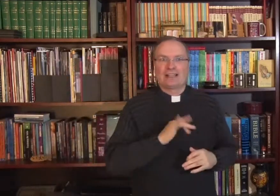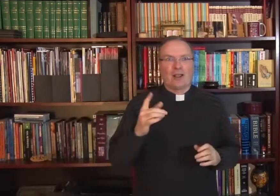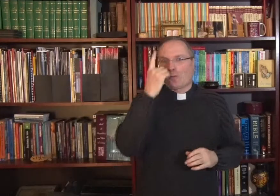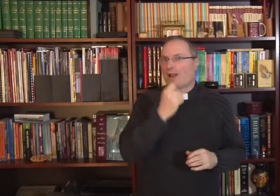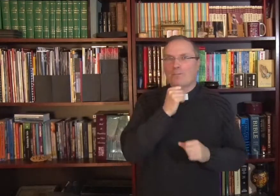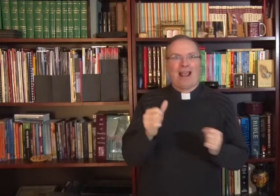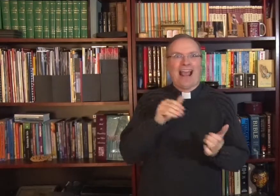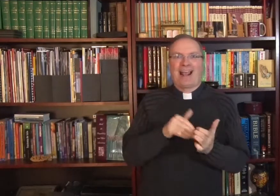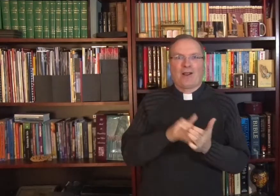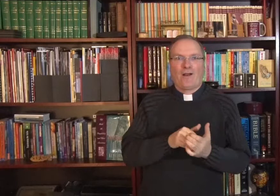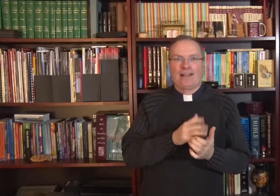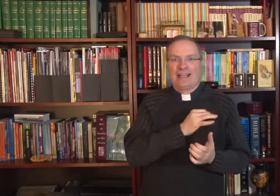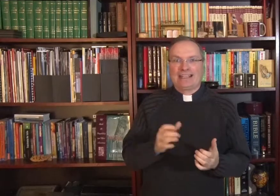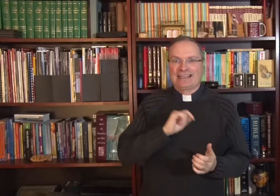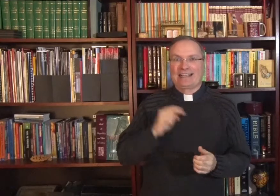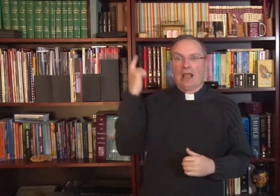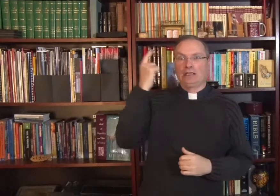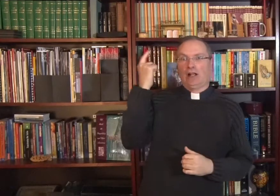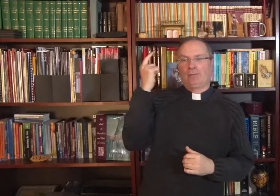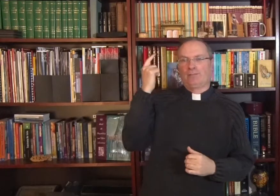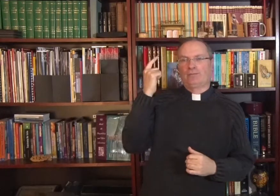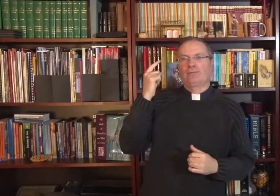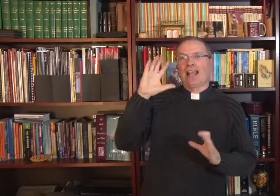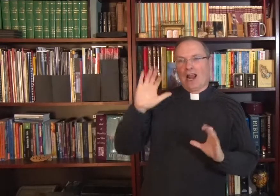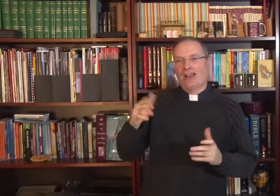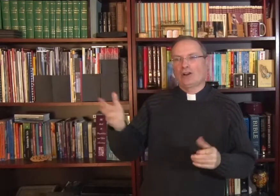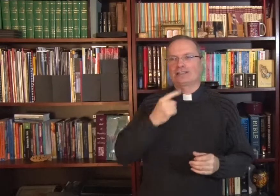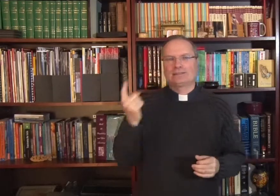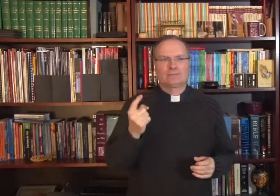ils ne croyaient pas encore et ils étaient dans l’étonnement. Alors il leur dit: